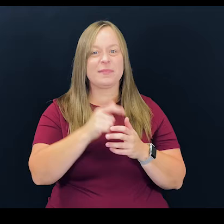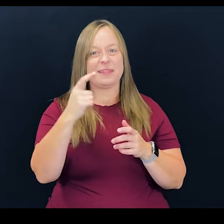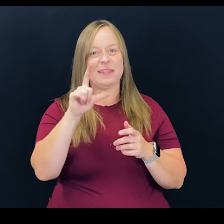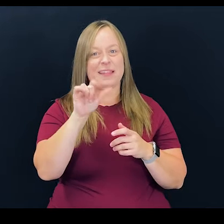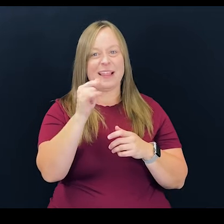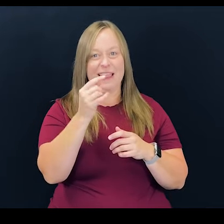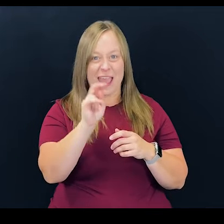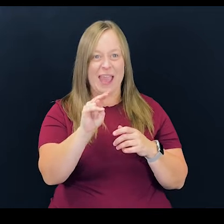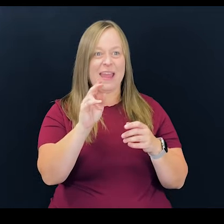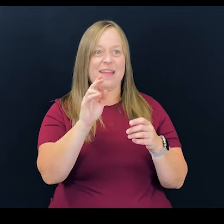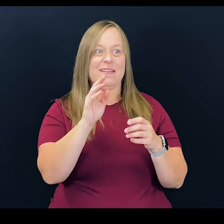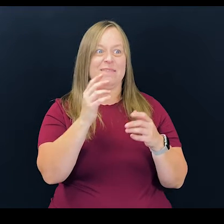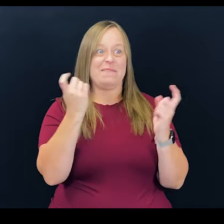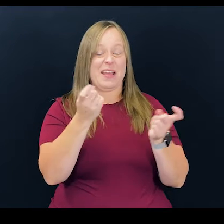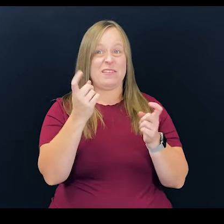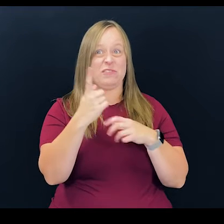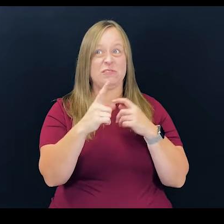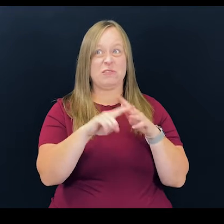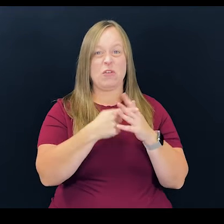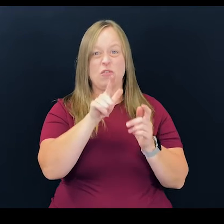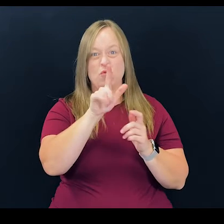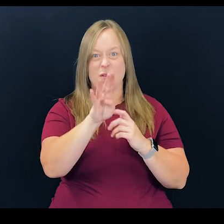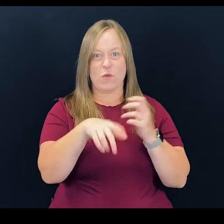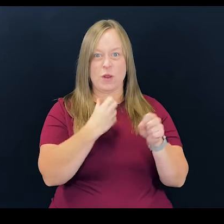El LatinFest comenzó hace 24 años.